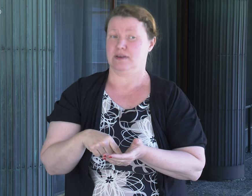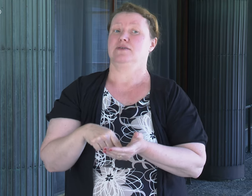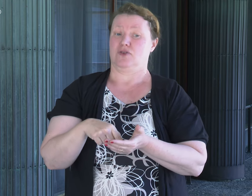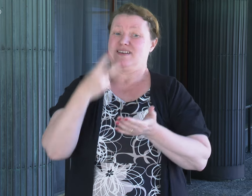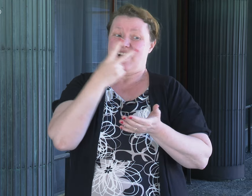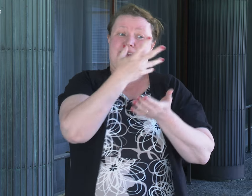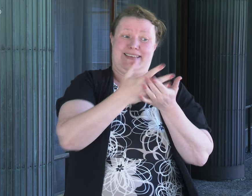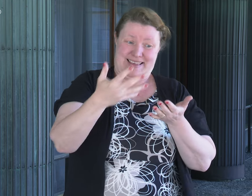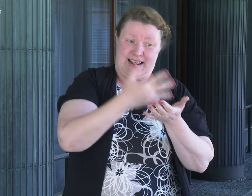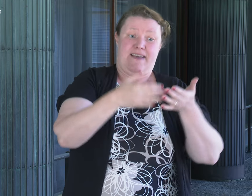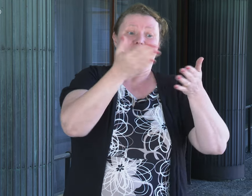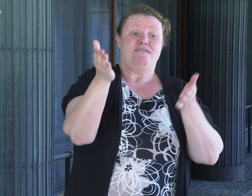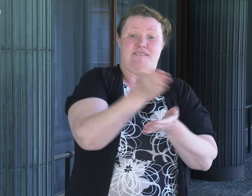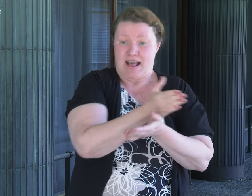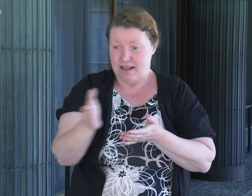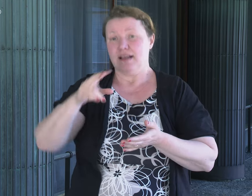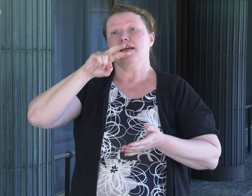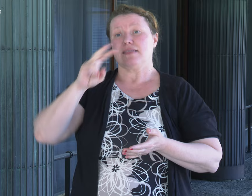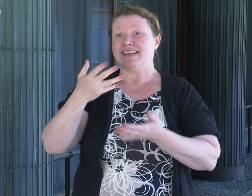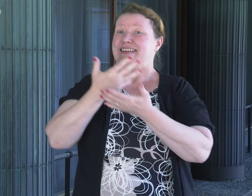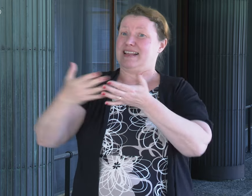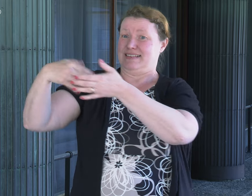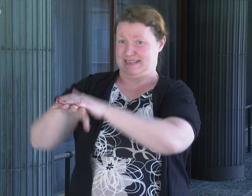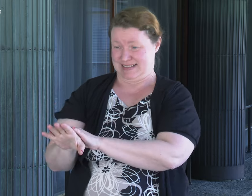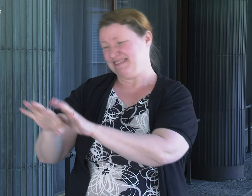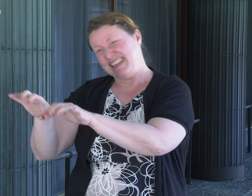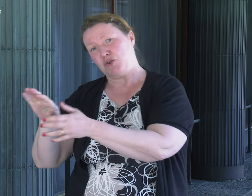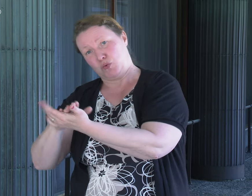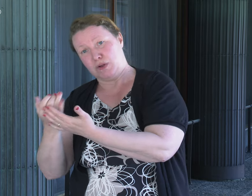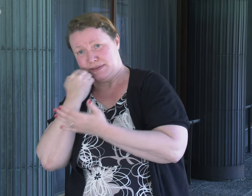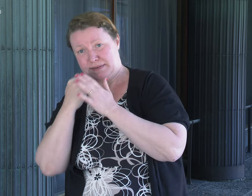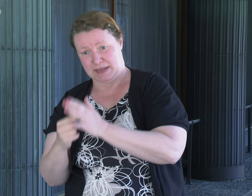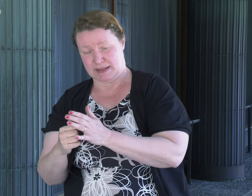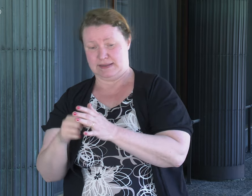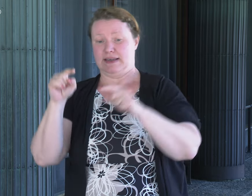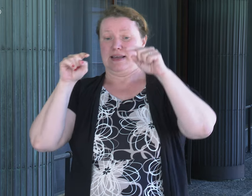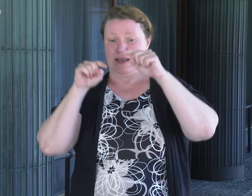Tulkkaus on kahden kielen välistä tai kielen sisäistä, kuten kirjoitustulkkausta.